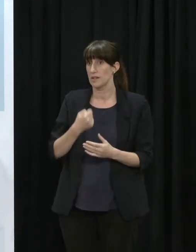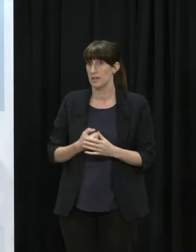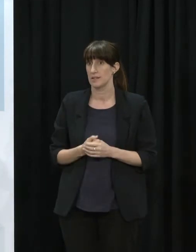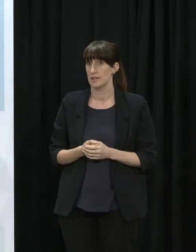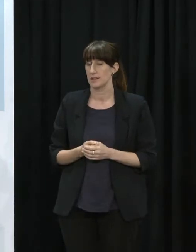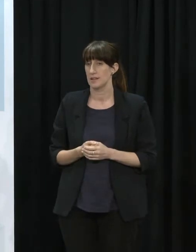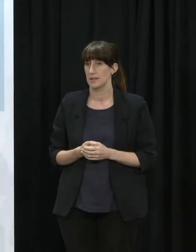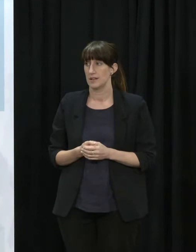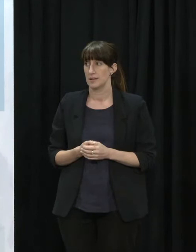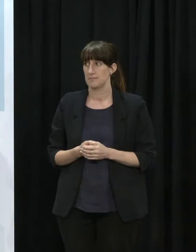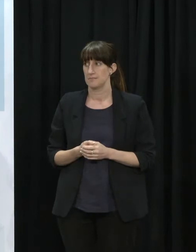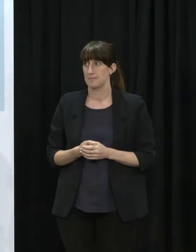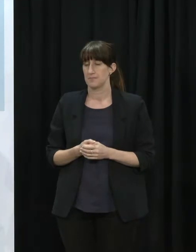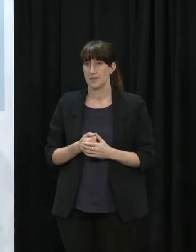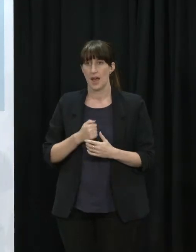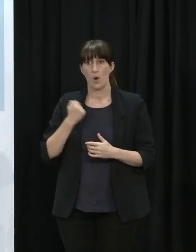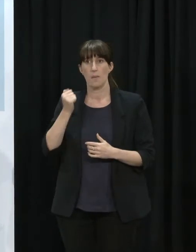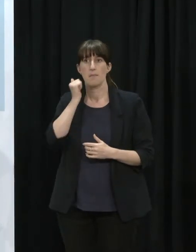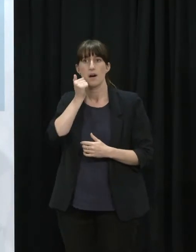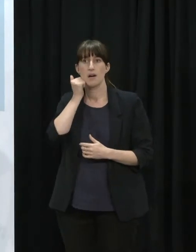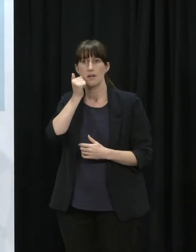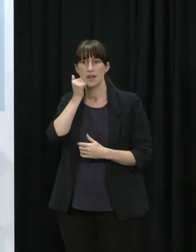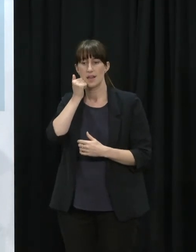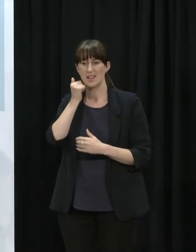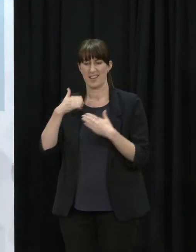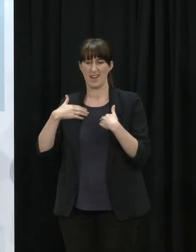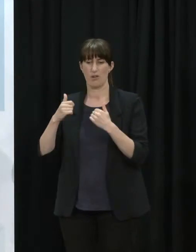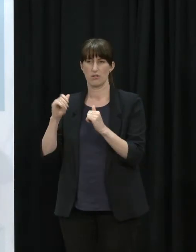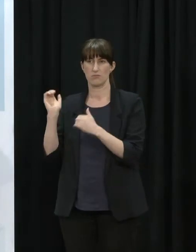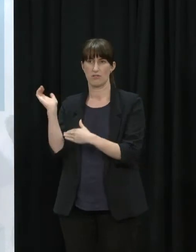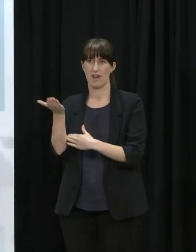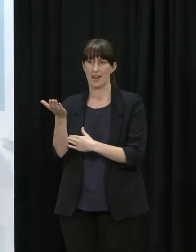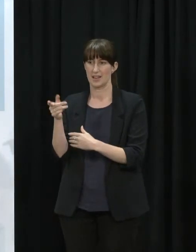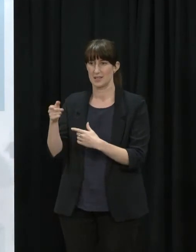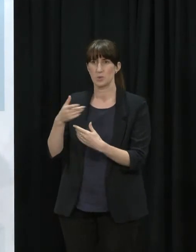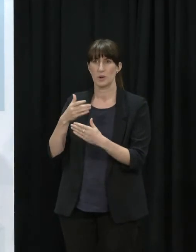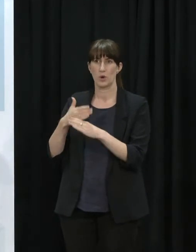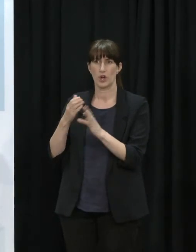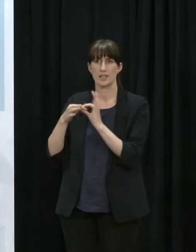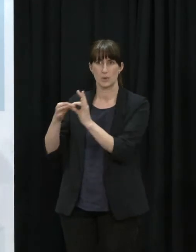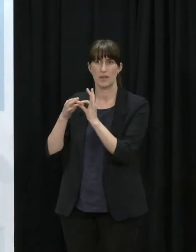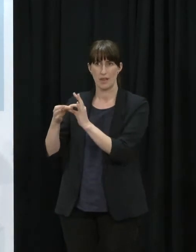raatau hiahia ki aua hapori, he